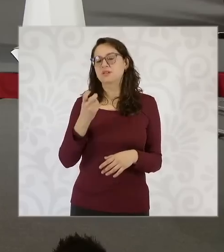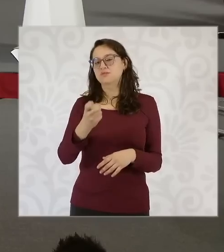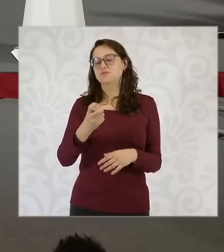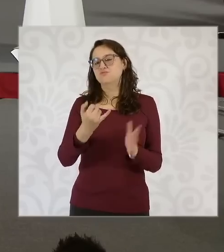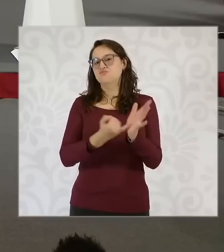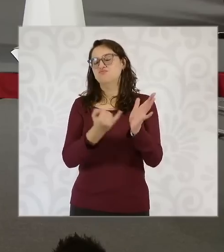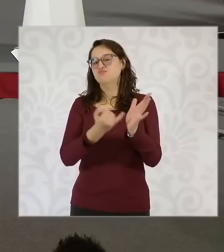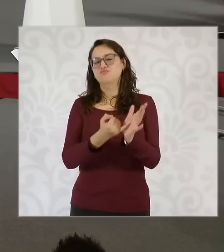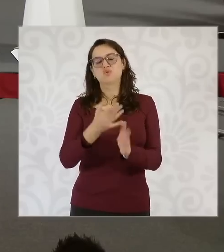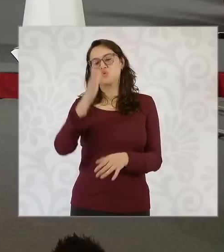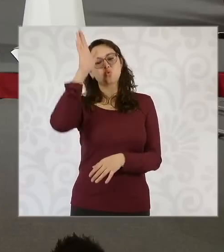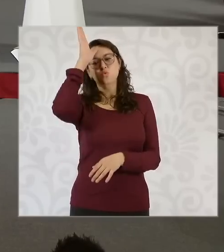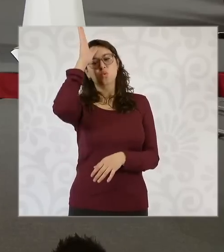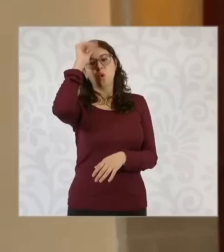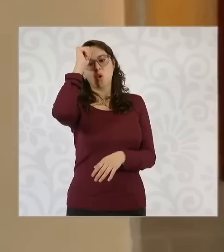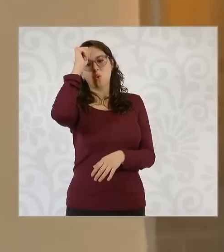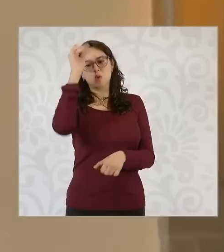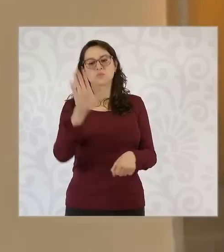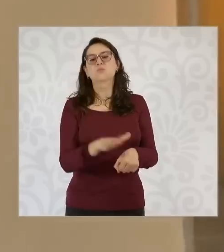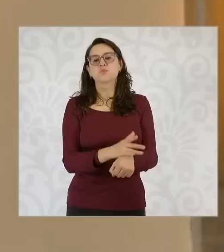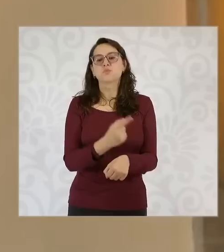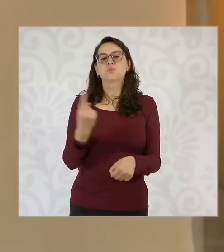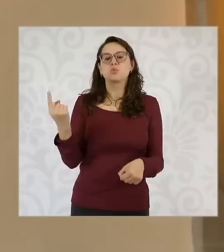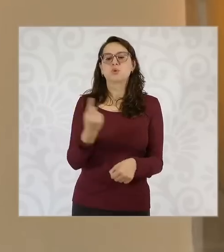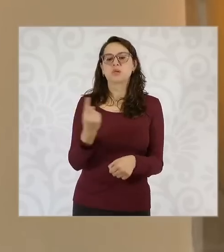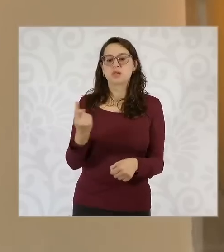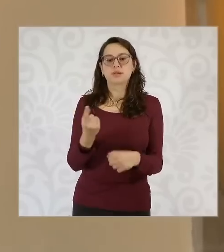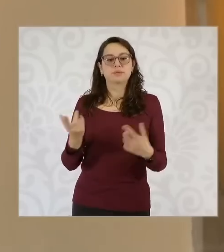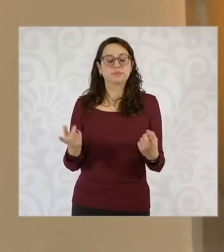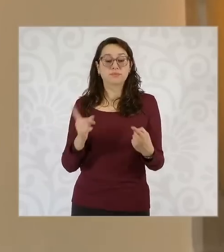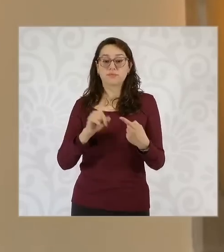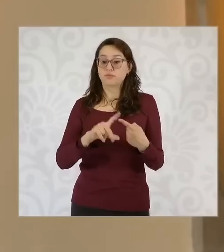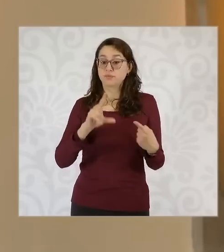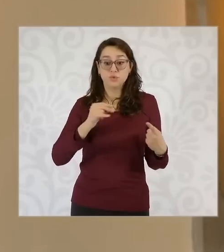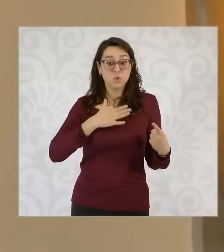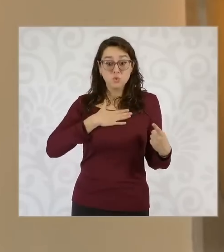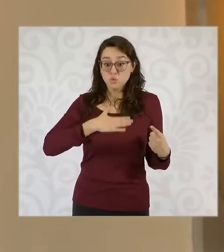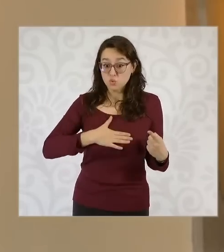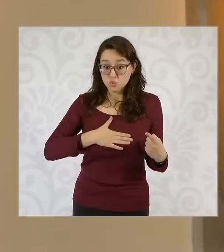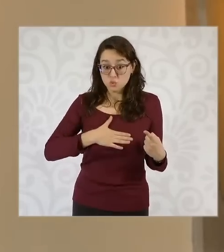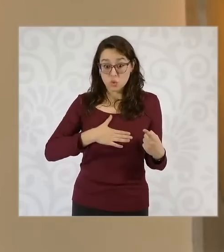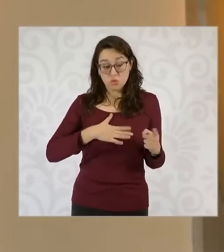de acuerdo a los propios considerandos del presidente Trump porque nosotros